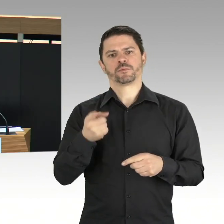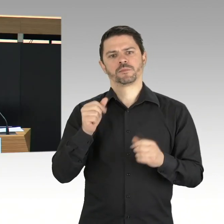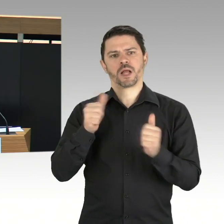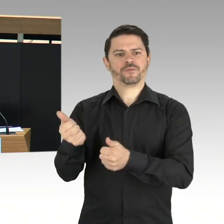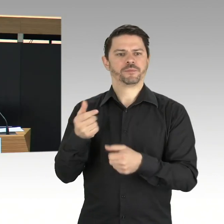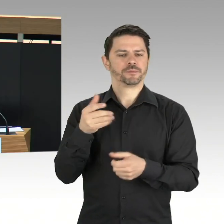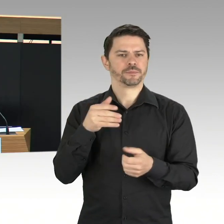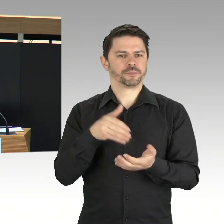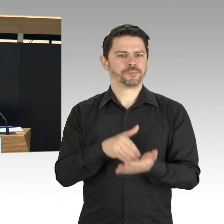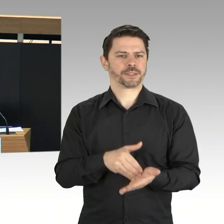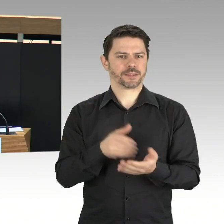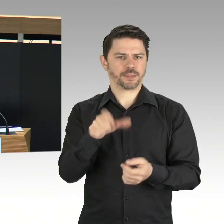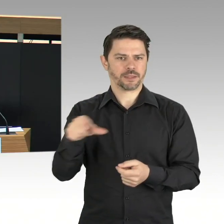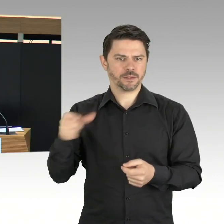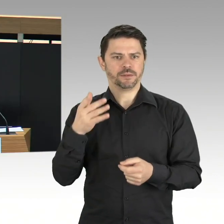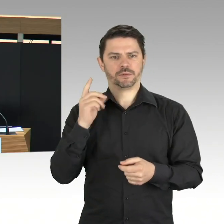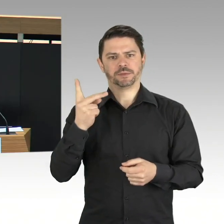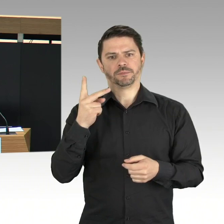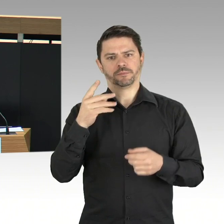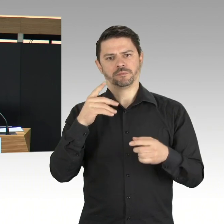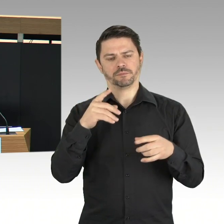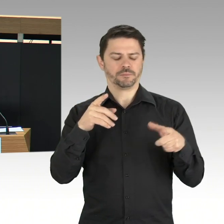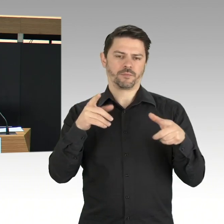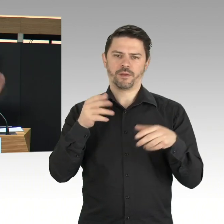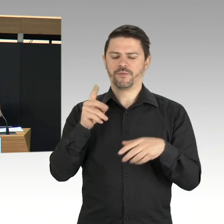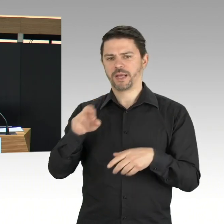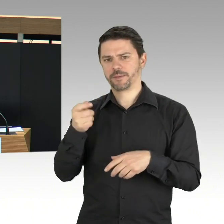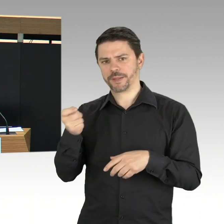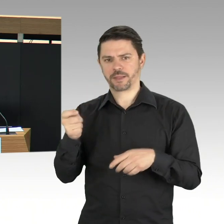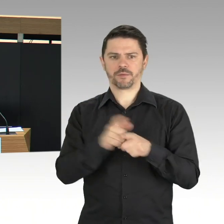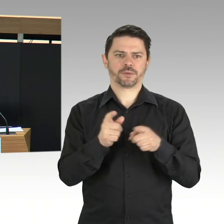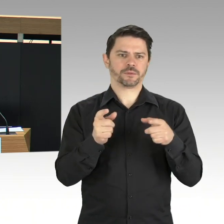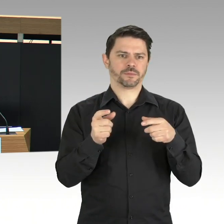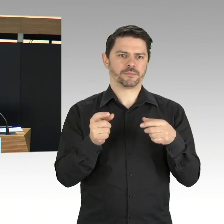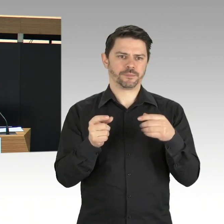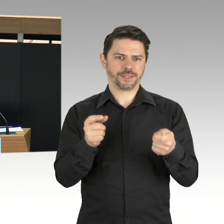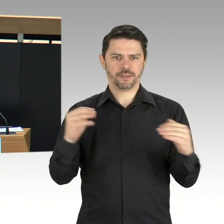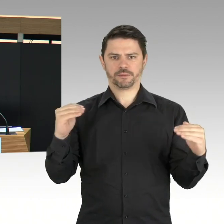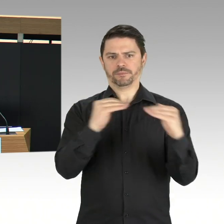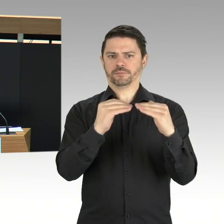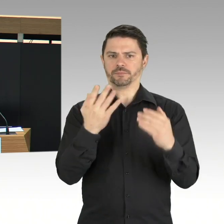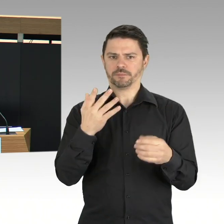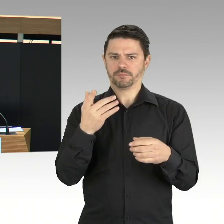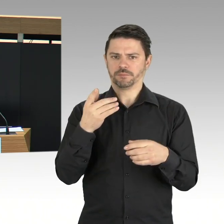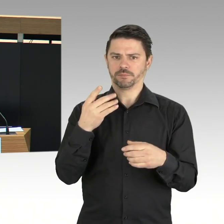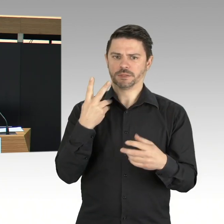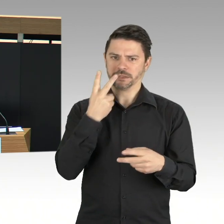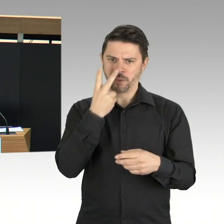und schöpfen sie mit voller Kraft aus, ob Zweckentfremdungsverbotsgesetz, Wohnungsaufsichtsgesetz, Neubauprogramm, das Vorkaufsrecht,